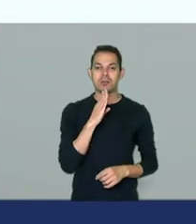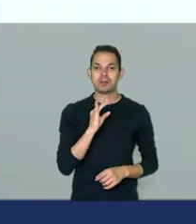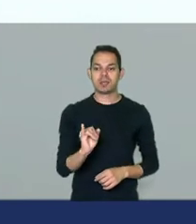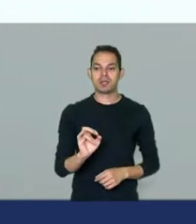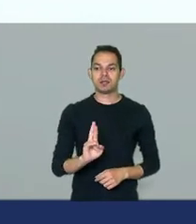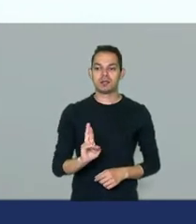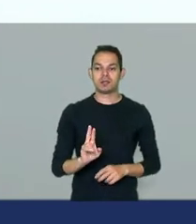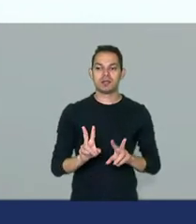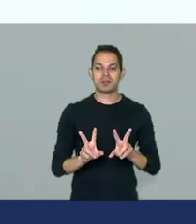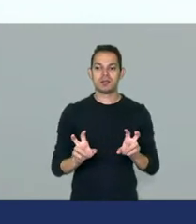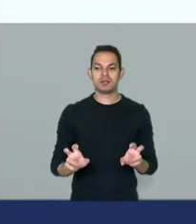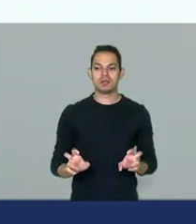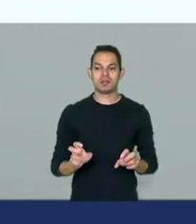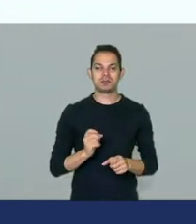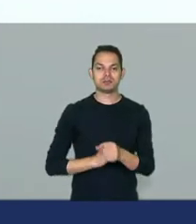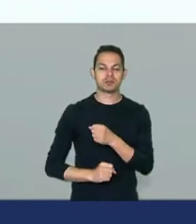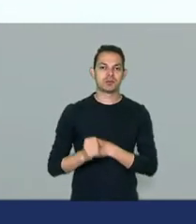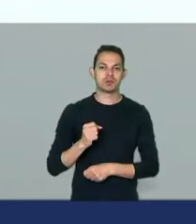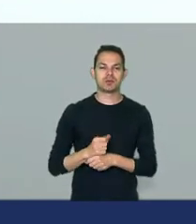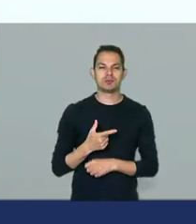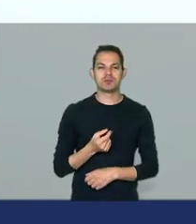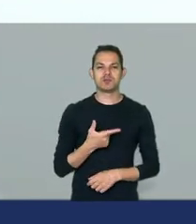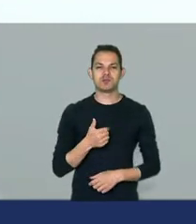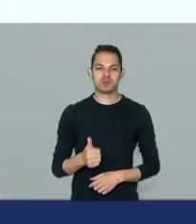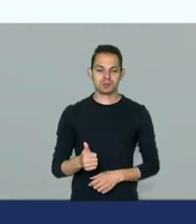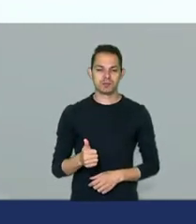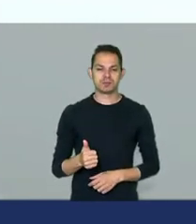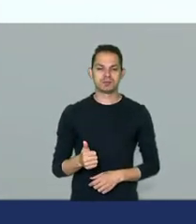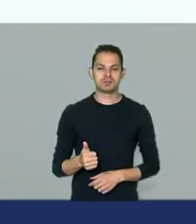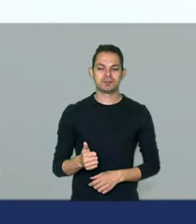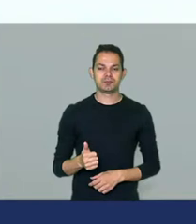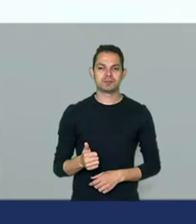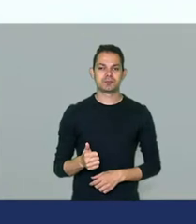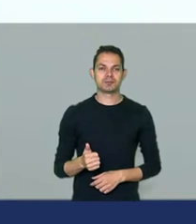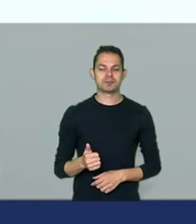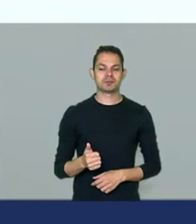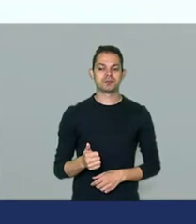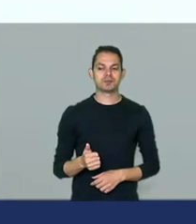NO ORDEM DA 101 BILHÕES DE REAIS, RESULTADO COM 2021. SENDO QUE DESSE RECURSO APENAS